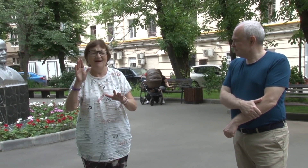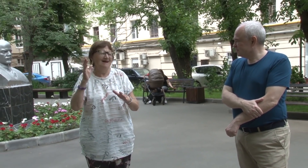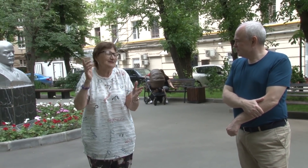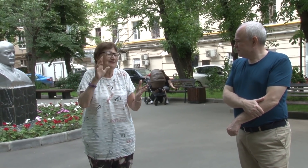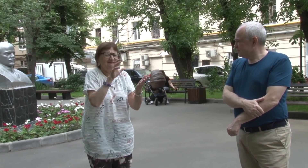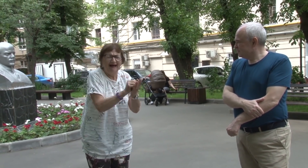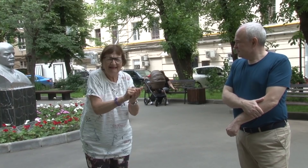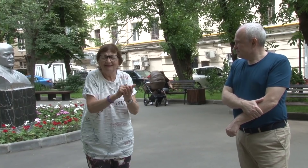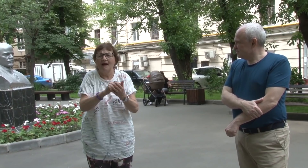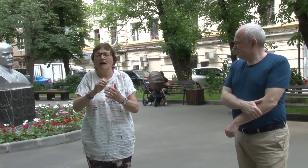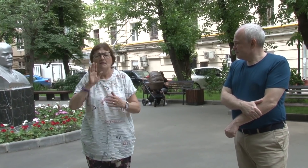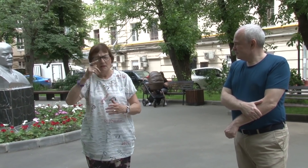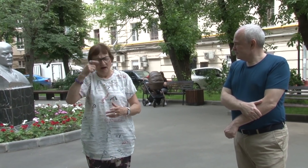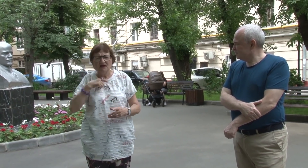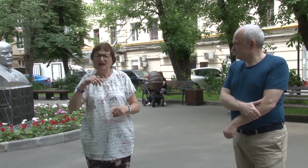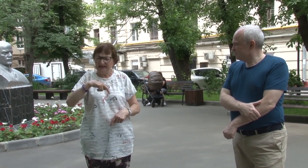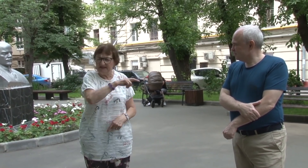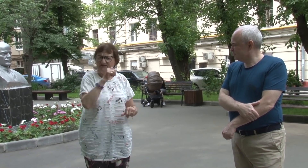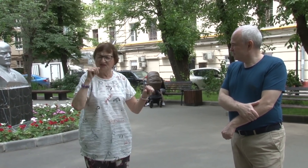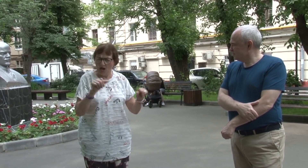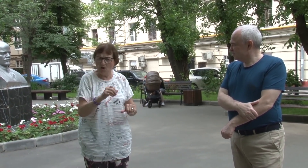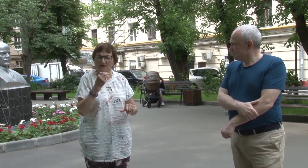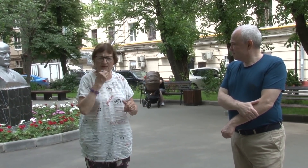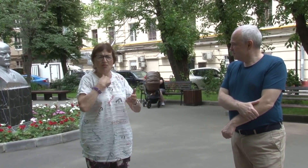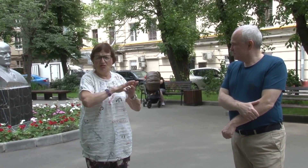занята была – говорила мне: «Иди в столовую. Я там договорилась